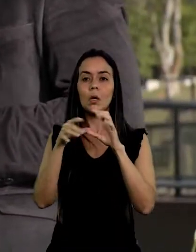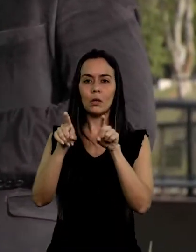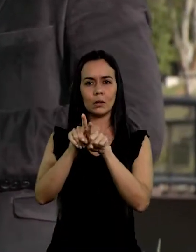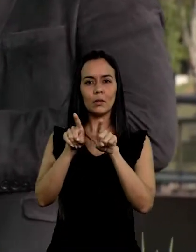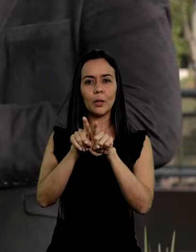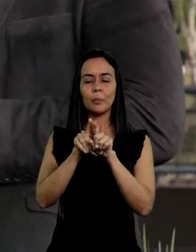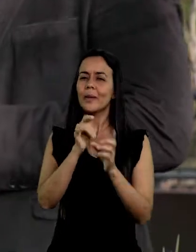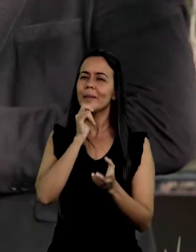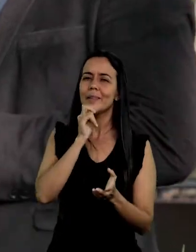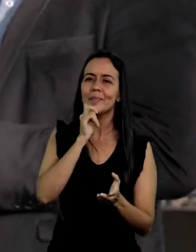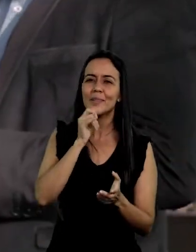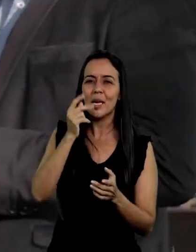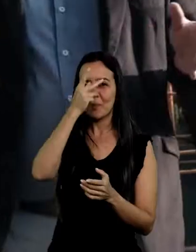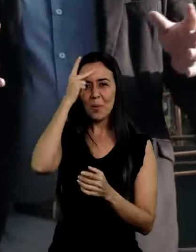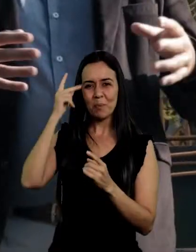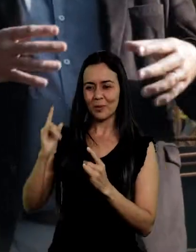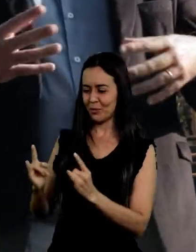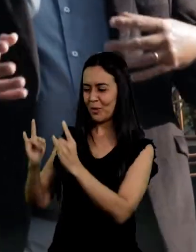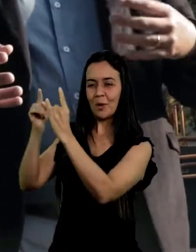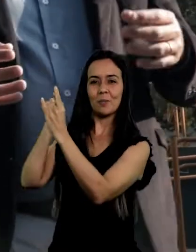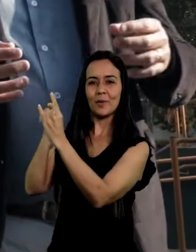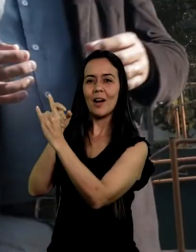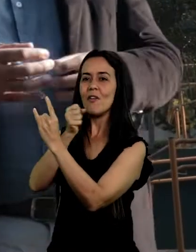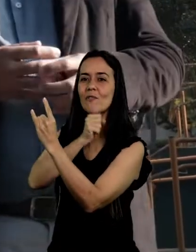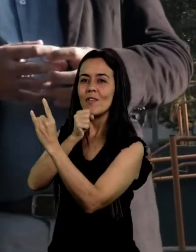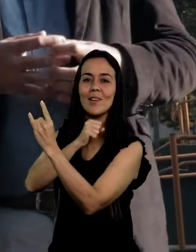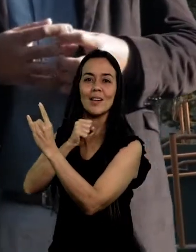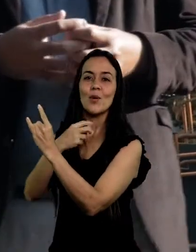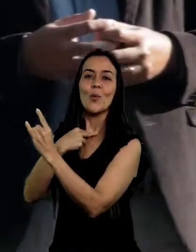"se você tem uma pessoa idosa no seu prédio, vá fazer compras por ela",